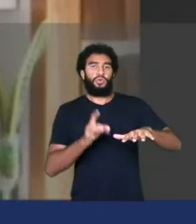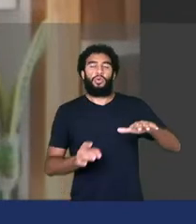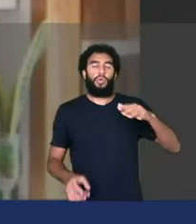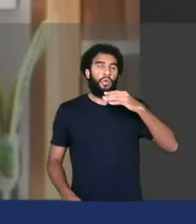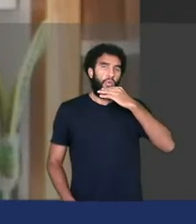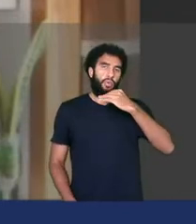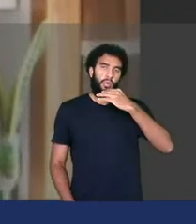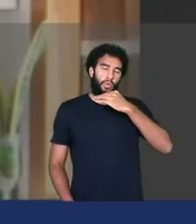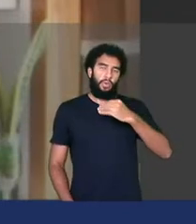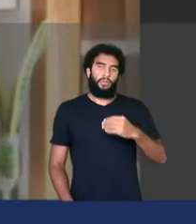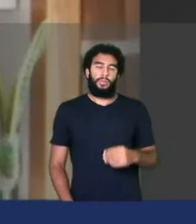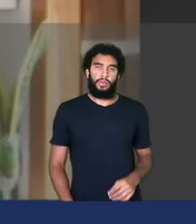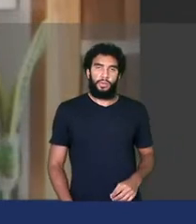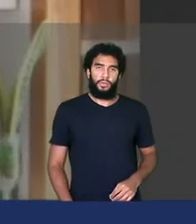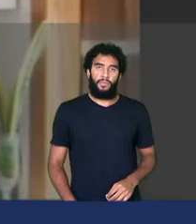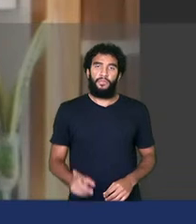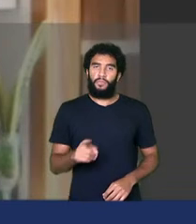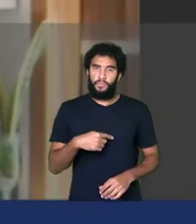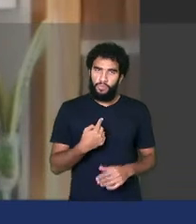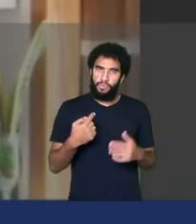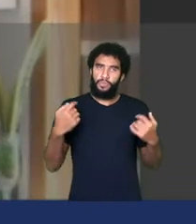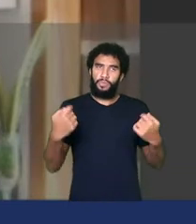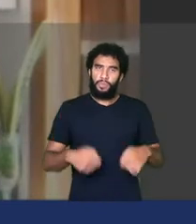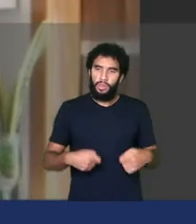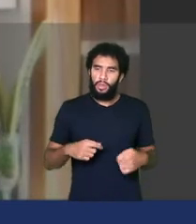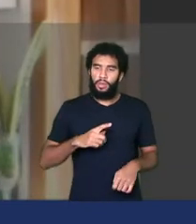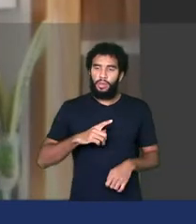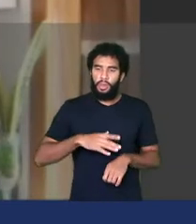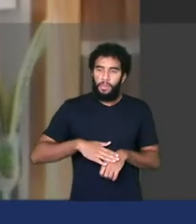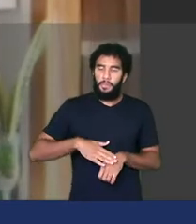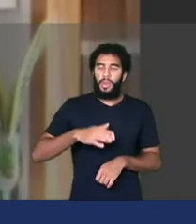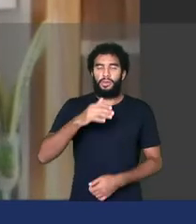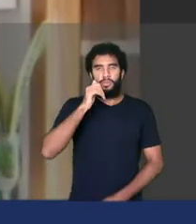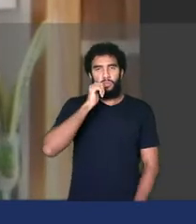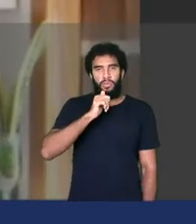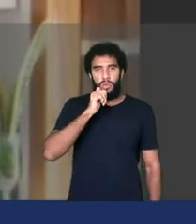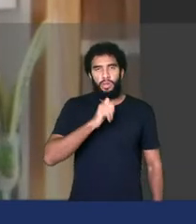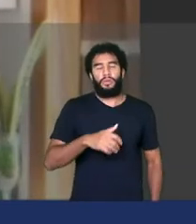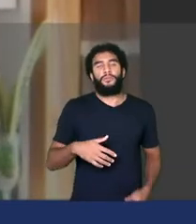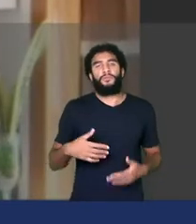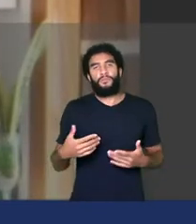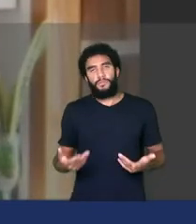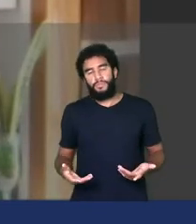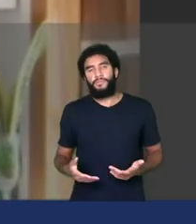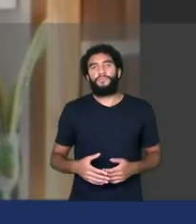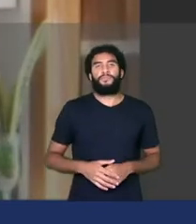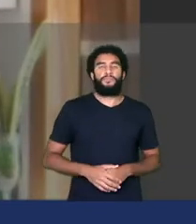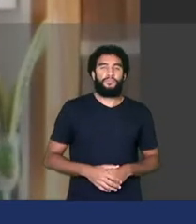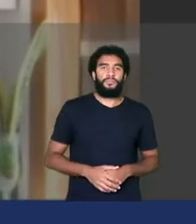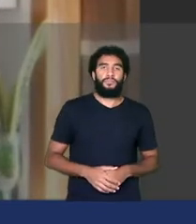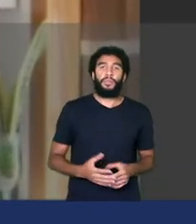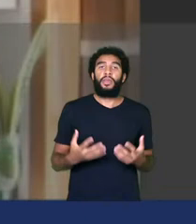HOJE, NO BRASIL, É UM ESPAÇO PRATICAMENTE MASCULINOZADO, É UM ESPAÇO ONDE NÓS PRECISAMOS TER MAIS MULHERES. ENTÃO, SENHOR PRESIDENTE, COLEGAS PARLAMENTARES, VAMOS